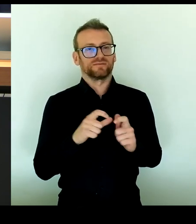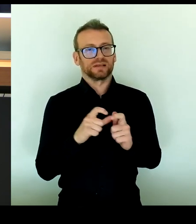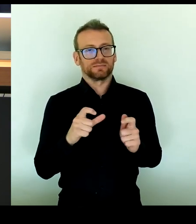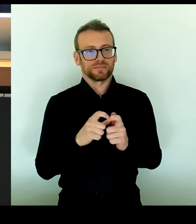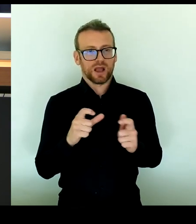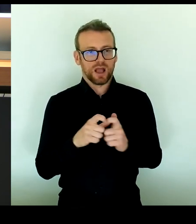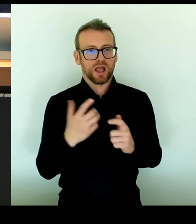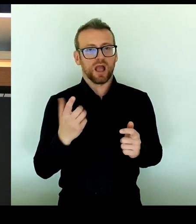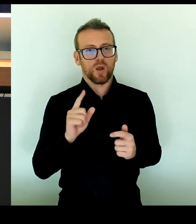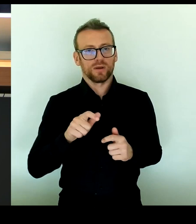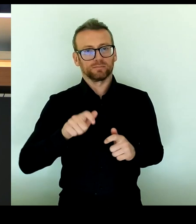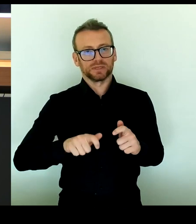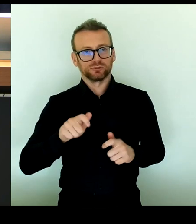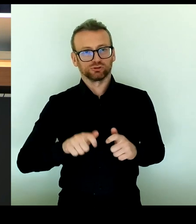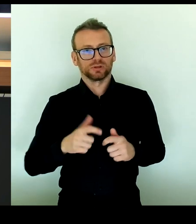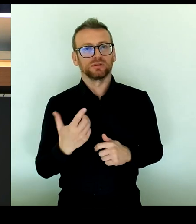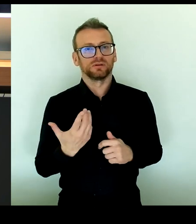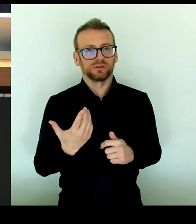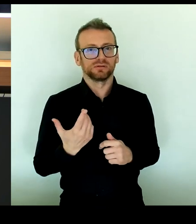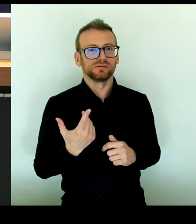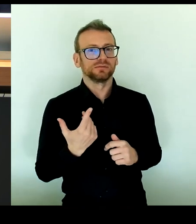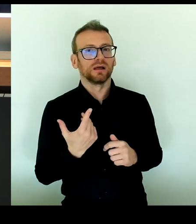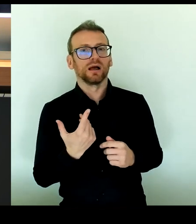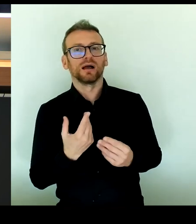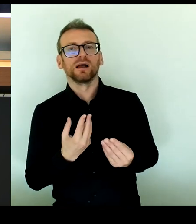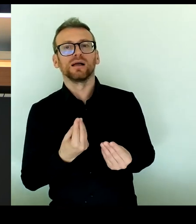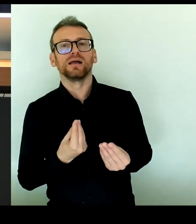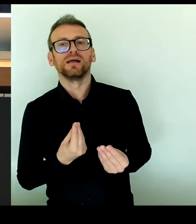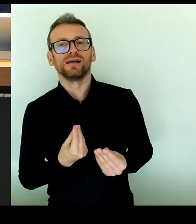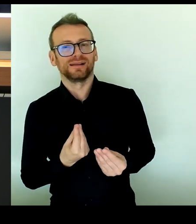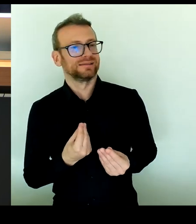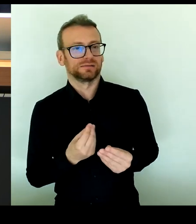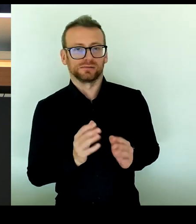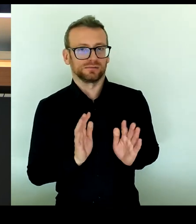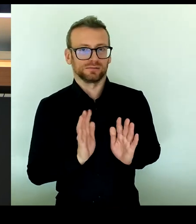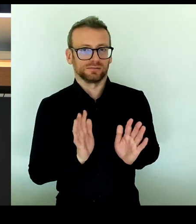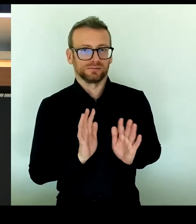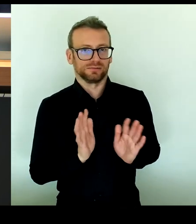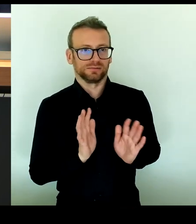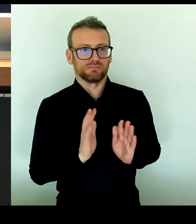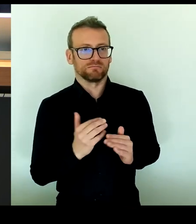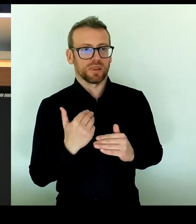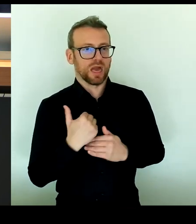können. Ich bedanke mich ganz herzlich bei Frau Kampp für den ersten Bericht. Ich hoffe, dass wir